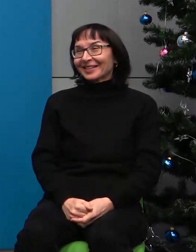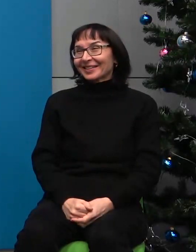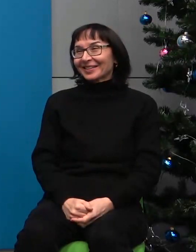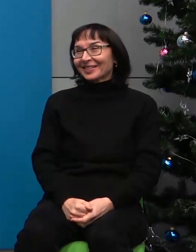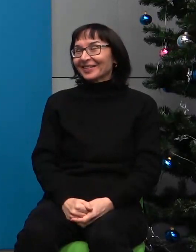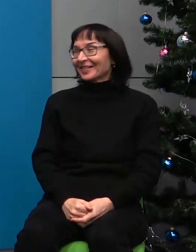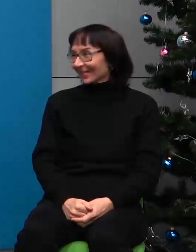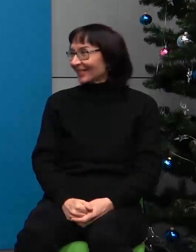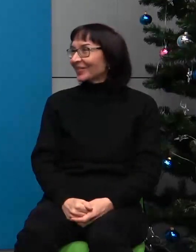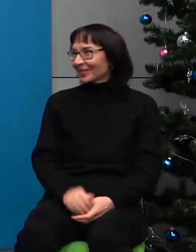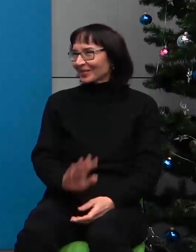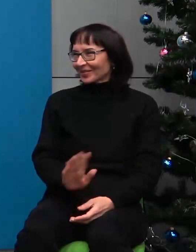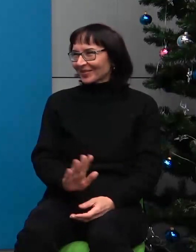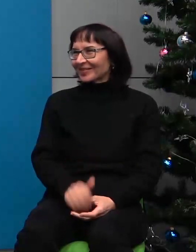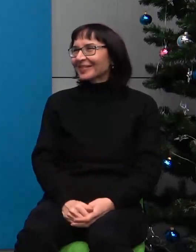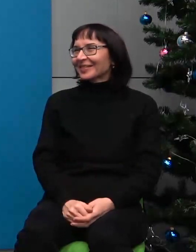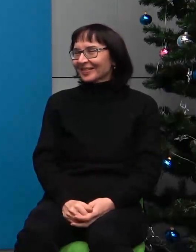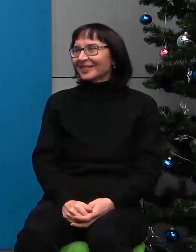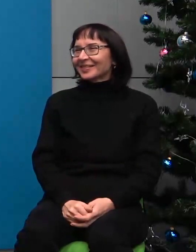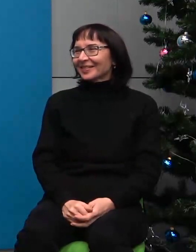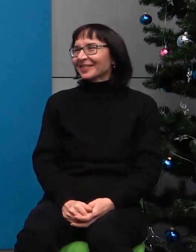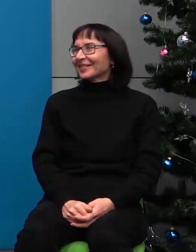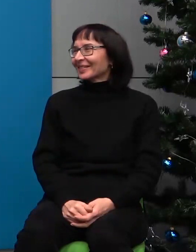Czy jeszcze ktoś z państwa ma pytanie?